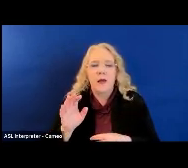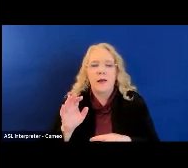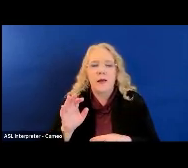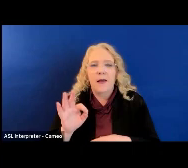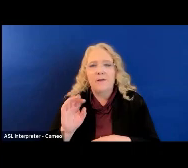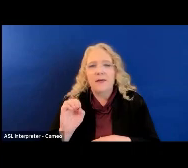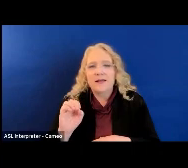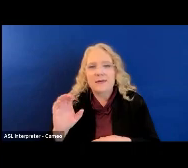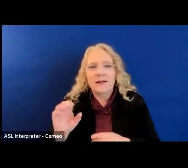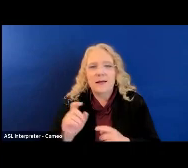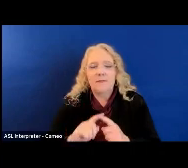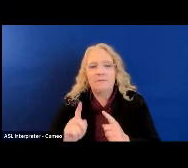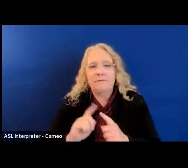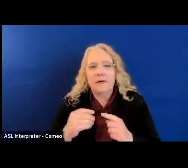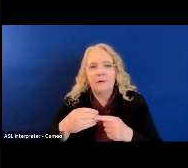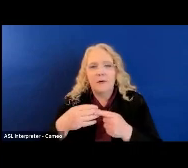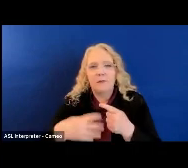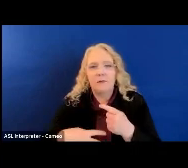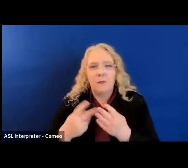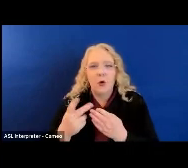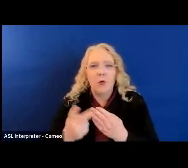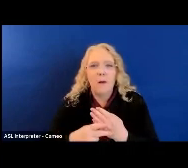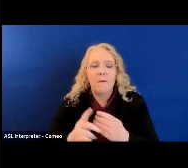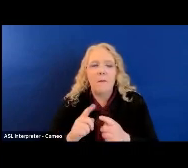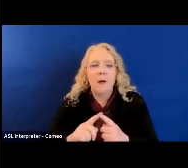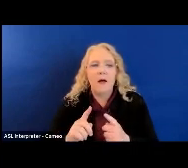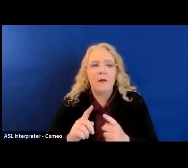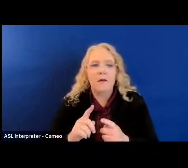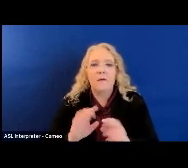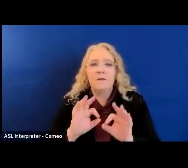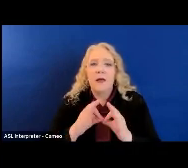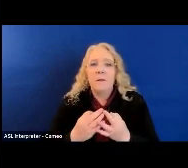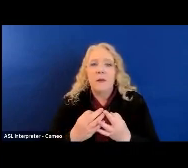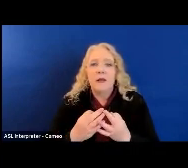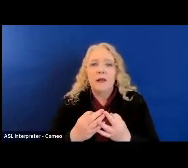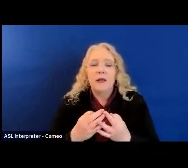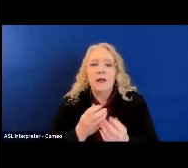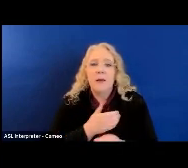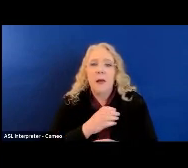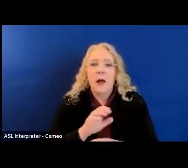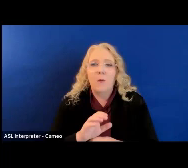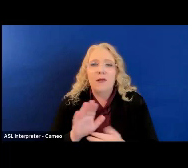varios programas diferentes pero nuestro centro de empoderamiento familiar tiene seis condados diferentes